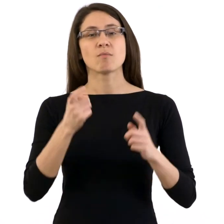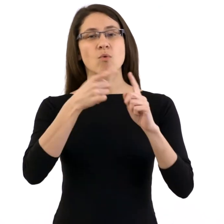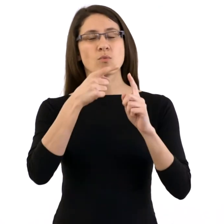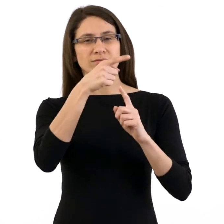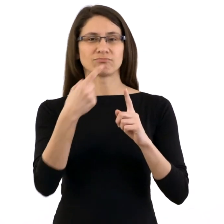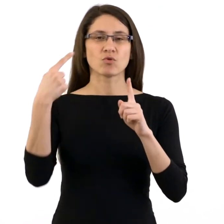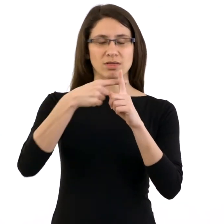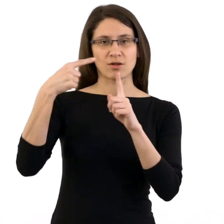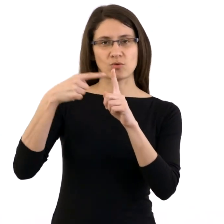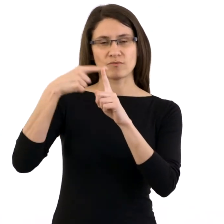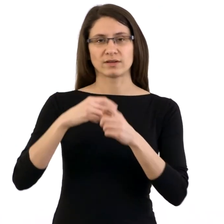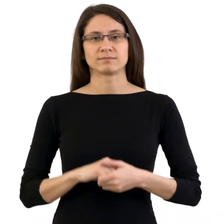Dodatkowe uwagi: